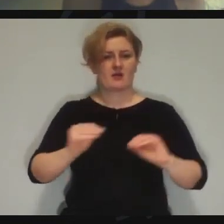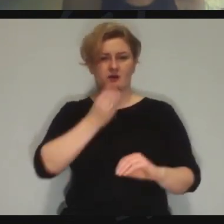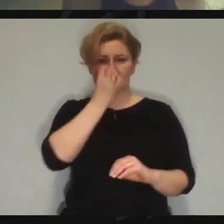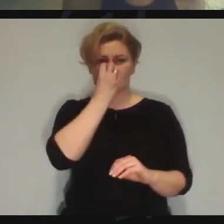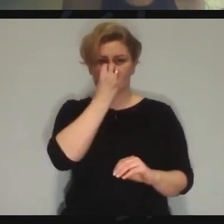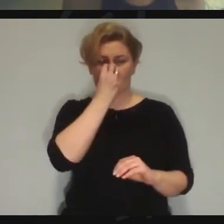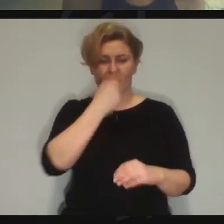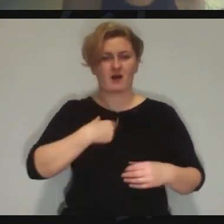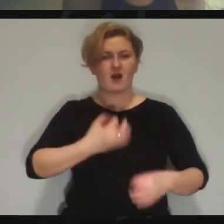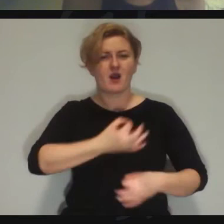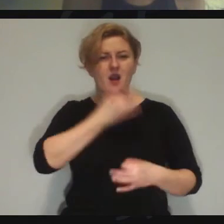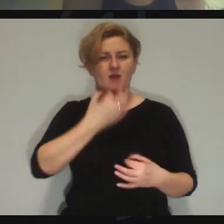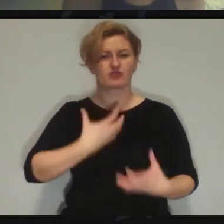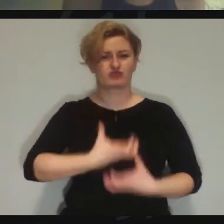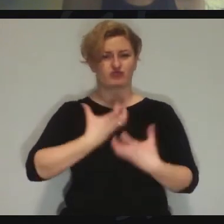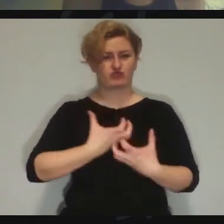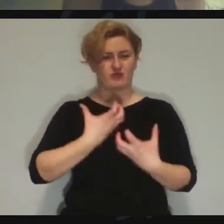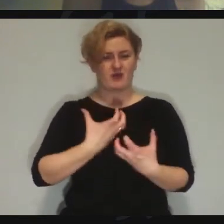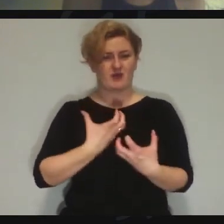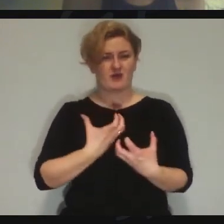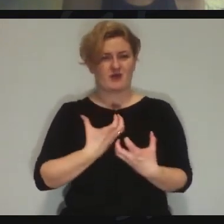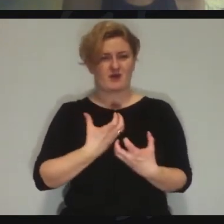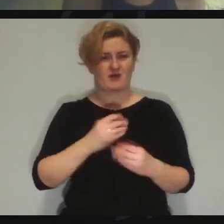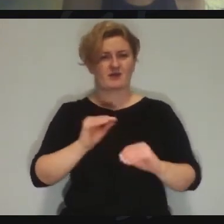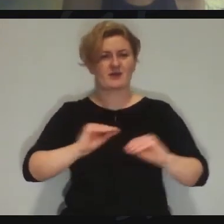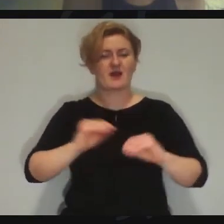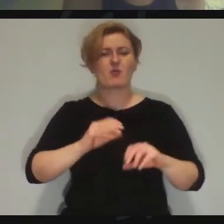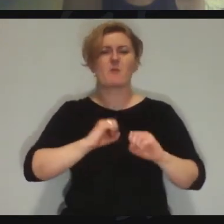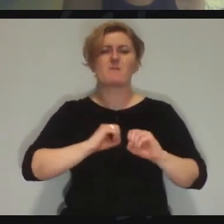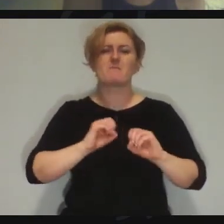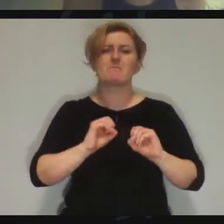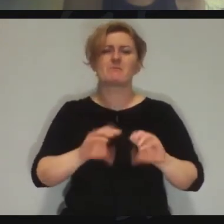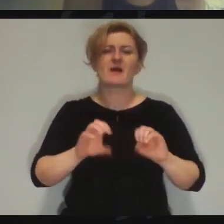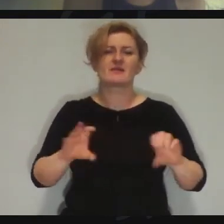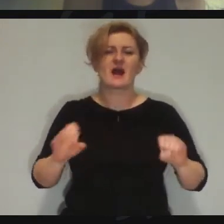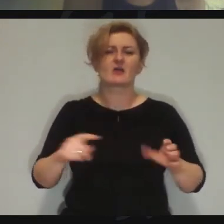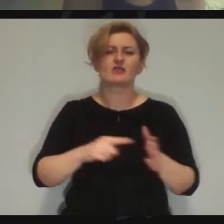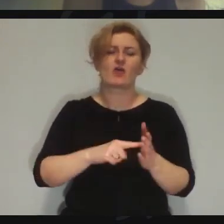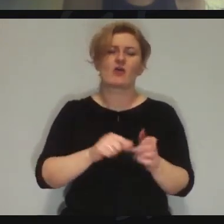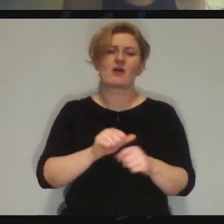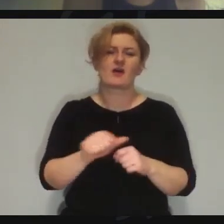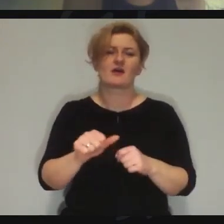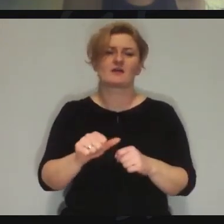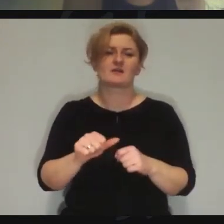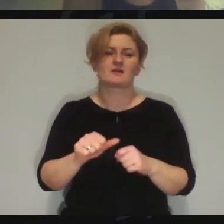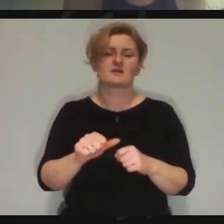Z pedagogiką jest tak, że trzeba zaakceptować każdą emocję,